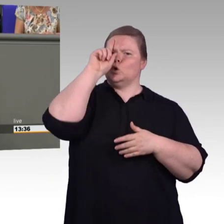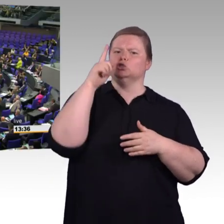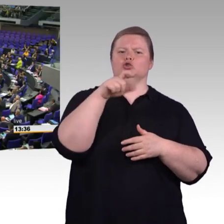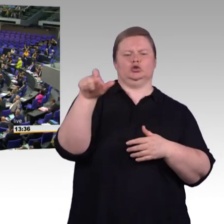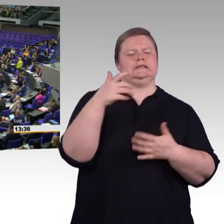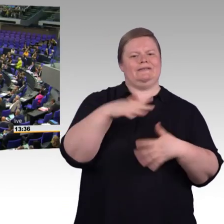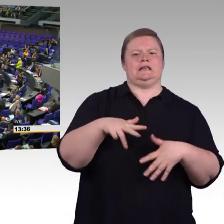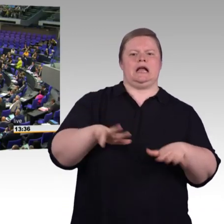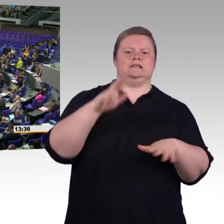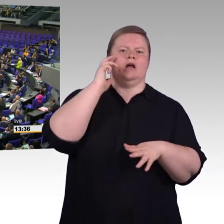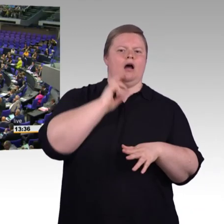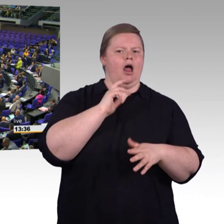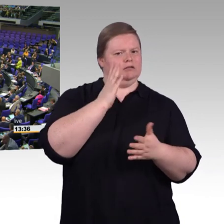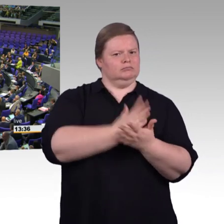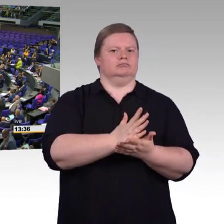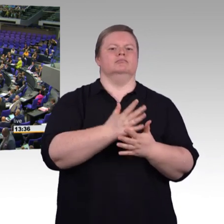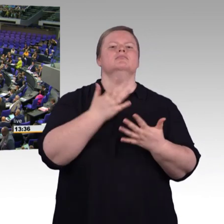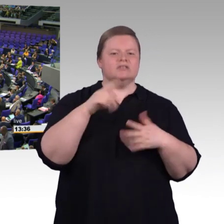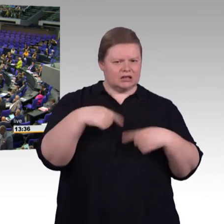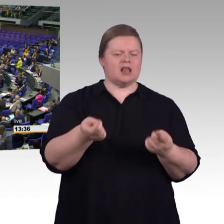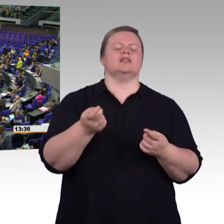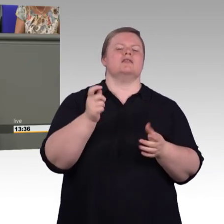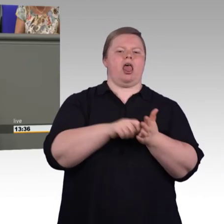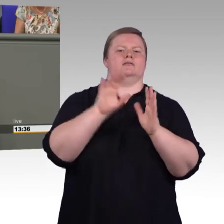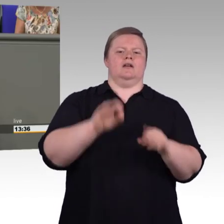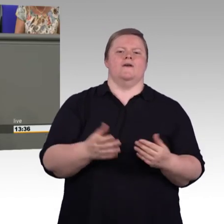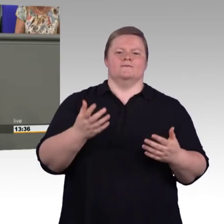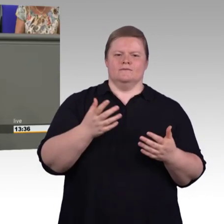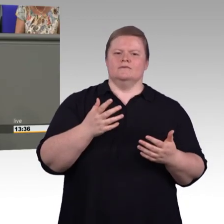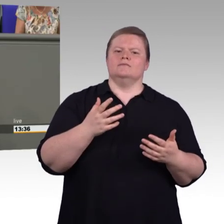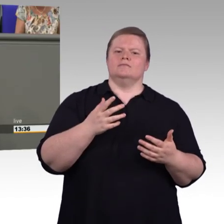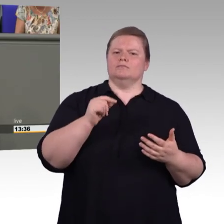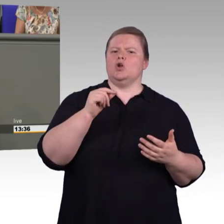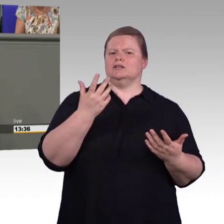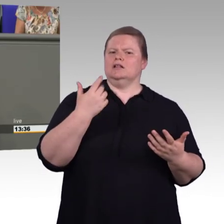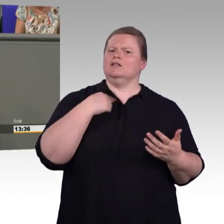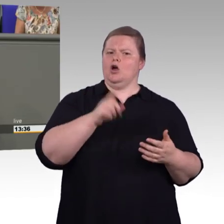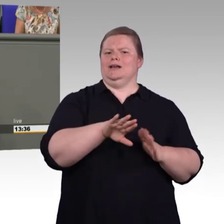Da wird die Schulpflicht gegen das Grundrecht auf Versammlungsfreiheit ausgespielt. Im Zweifel werden Kinder eben nicht beteiligt.